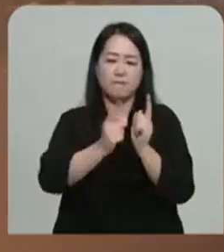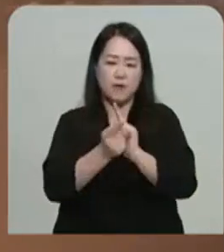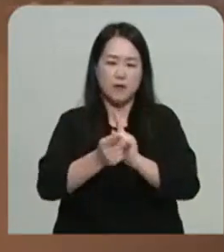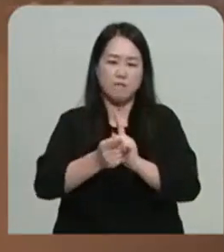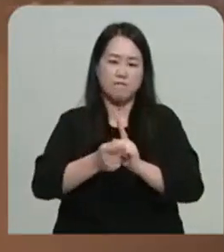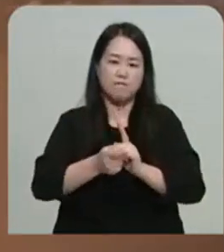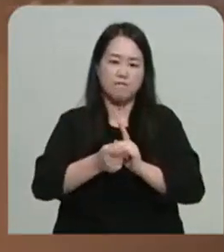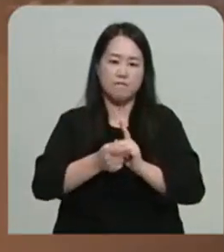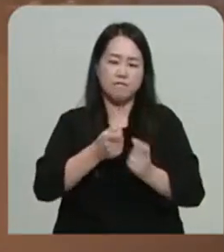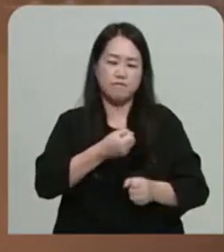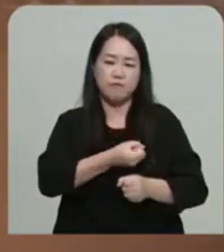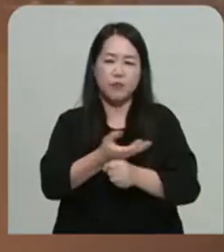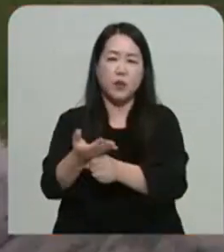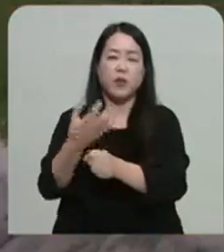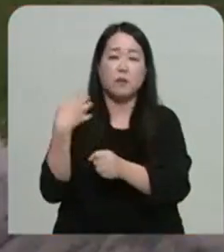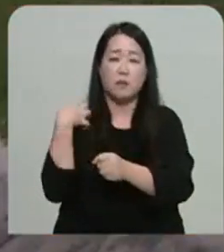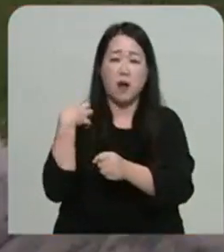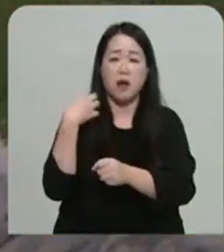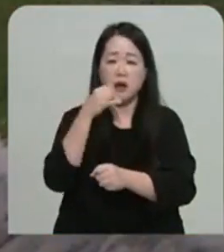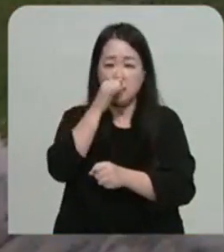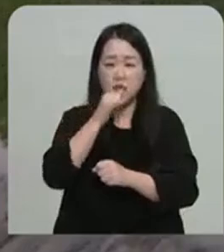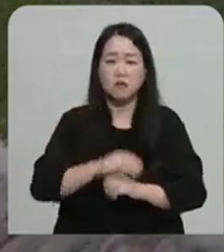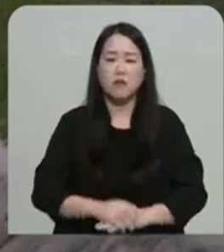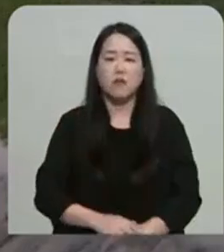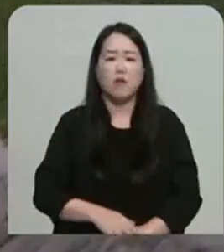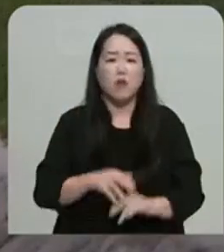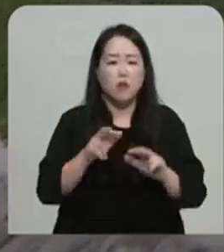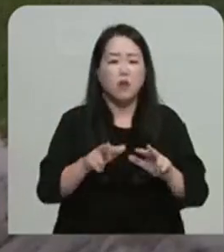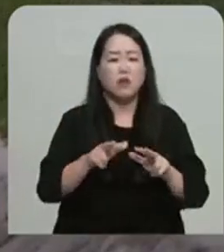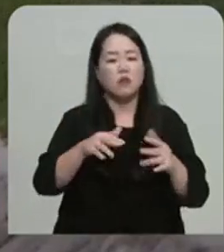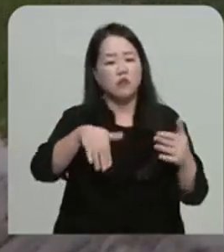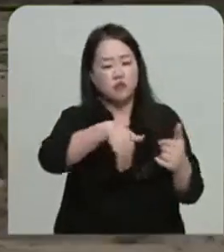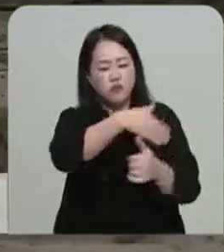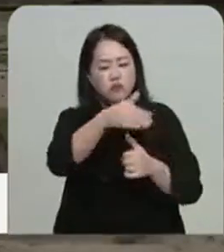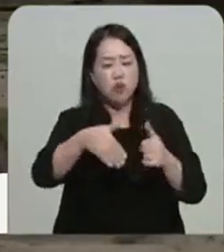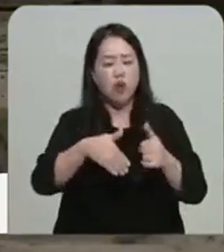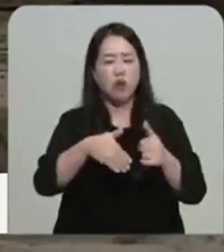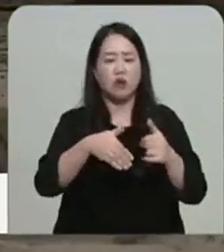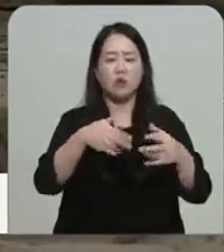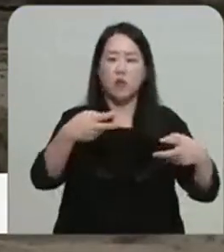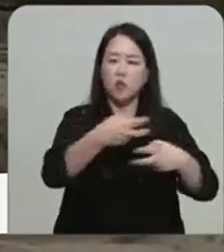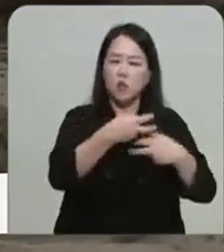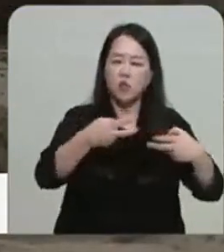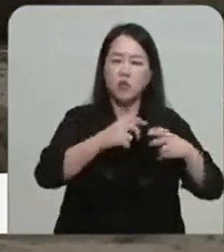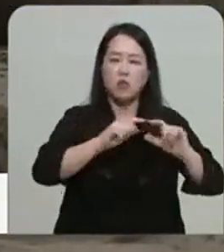이대로라면 새만금 기반시설 조성 지연과 정상 추진을 장담할 수 없는 상황.